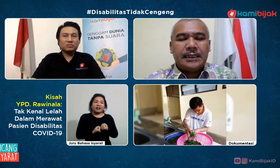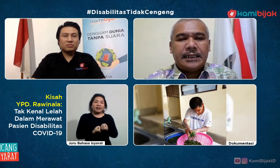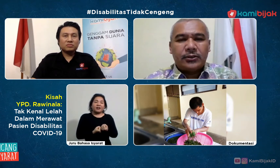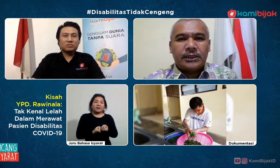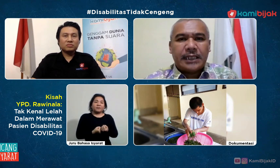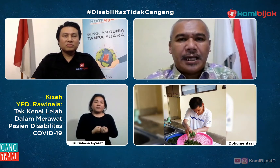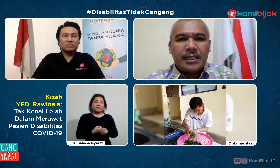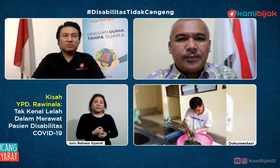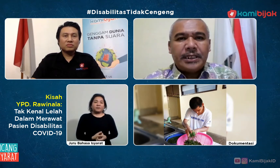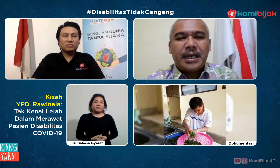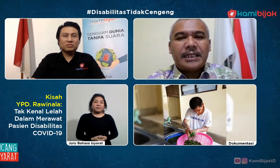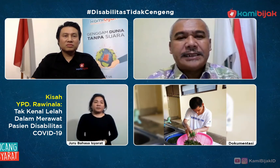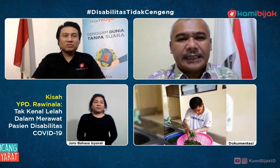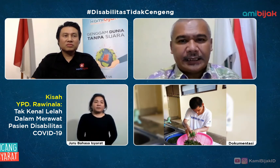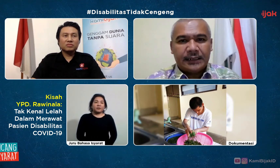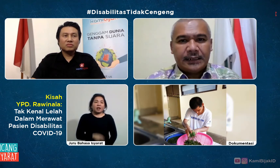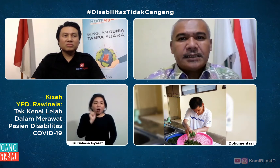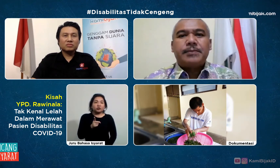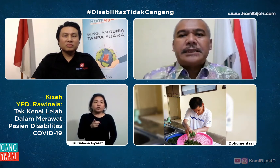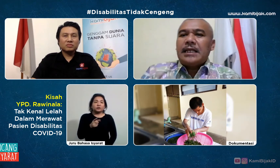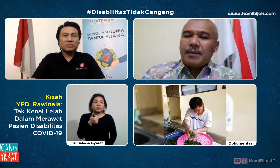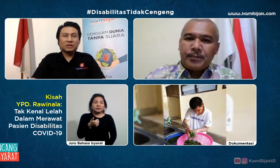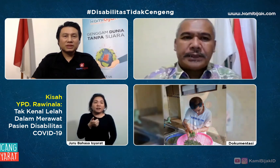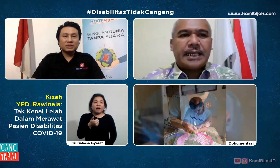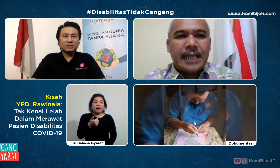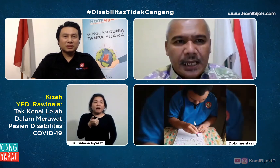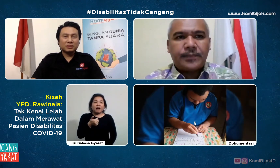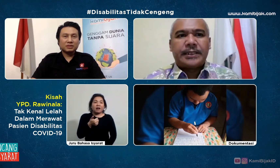atau tantangan-tantangan ini harus kita minimalisir sementara pemberdayaan